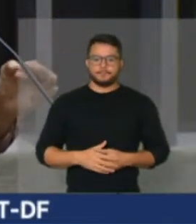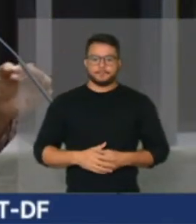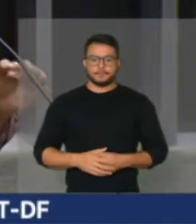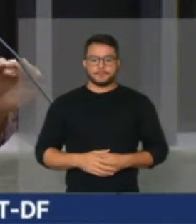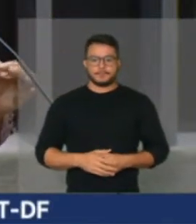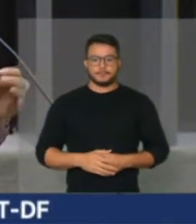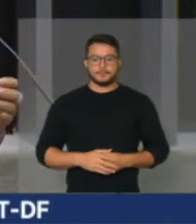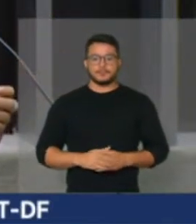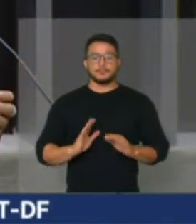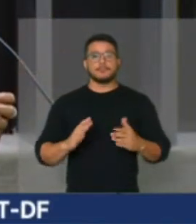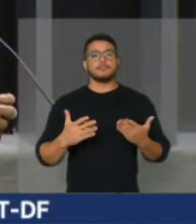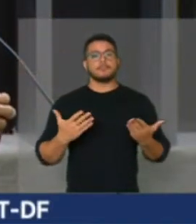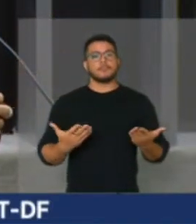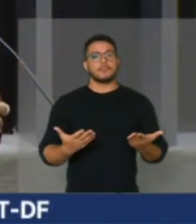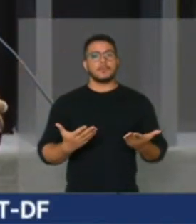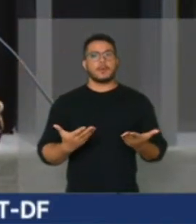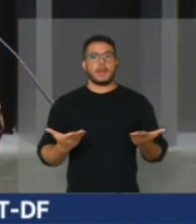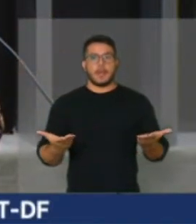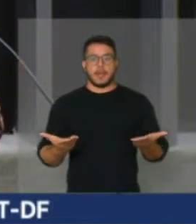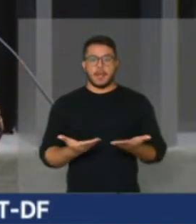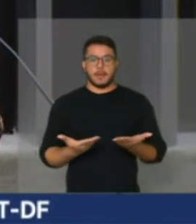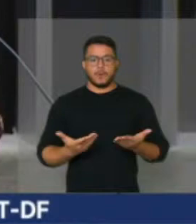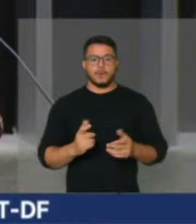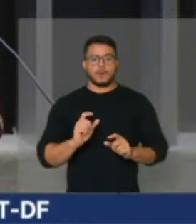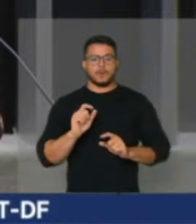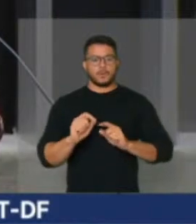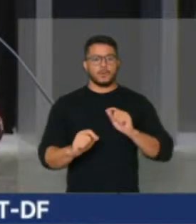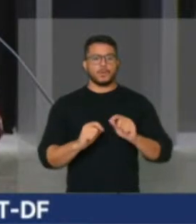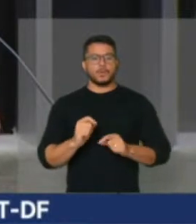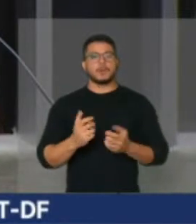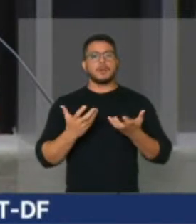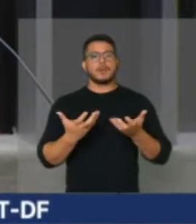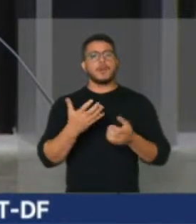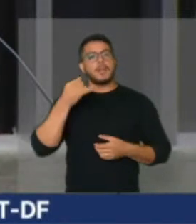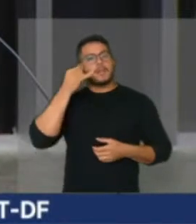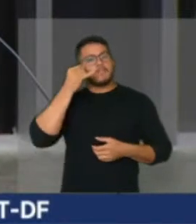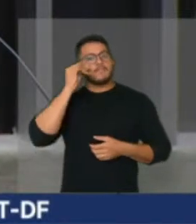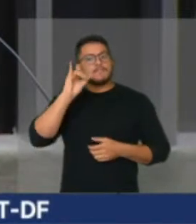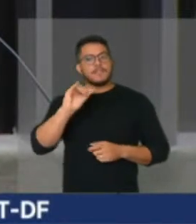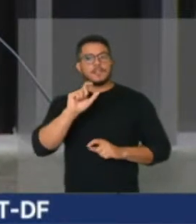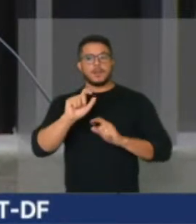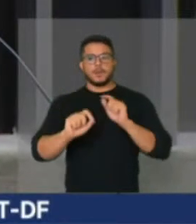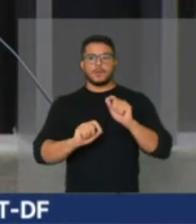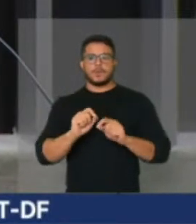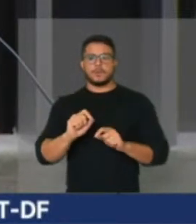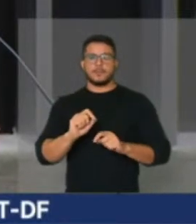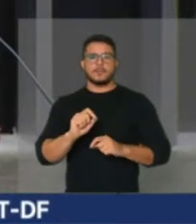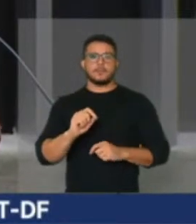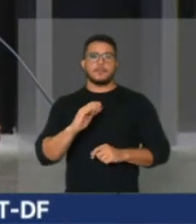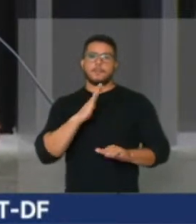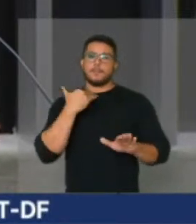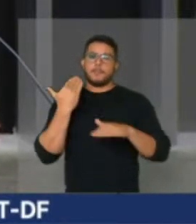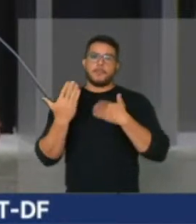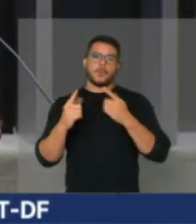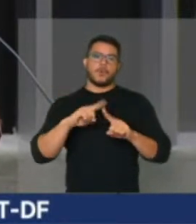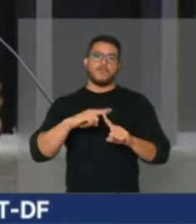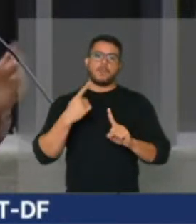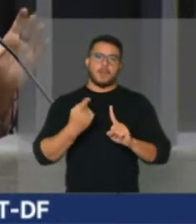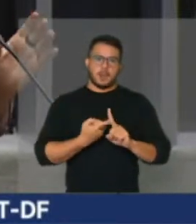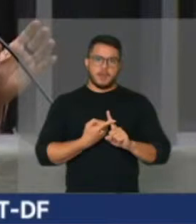DE IMPEDIR QUE NÓS TENHAMOS TANTAS MORTES DE GRÁVIDAS POR COVID. É BOM LEMBRAR DE QUE CADA 100 MORTES DE GRÁVIDAS